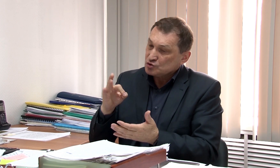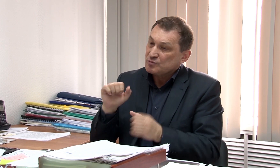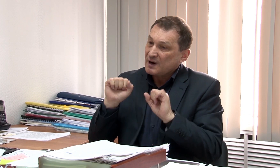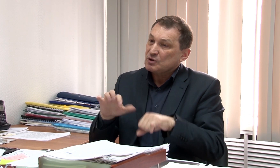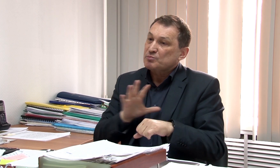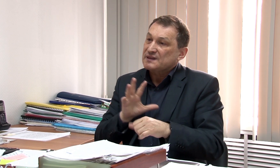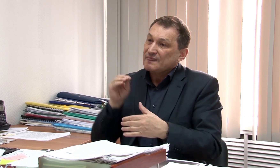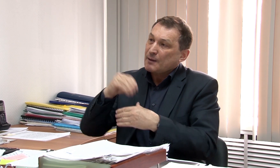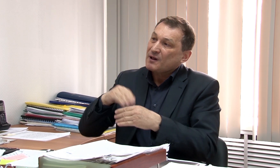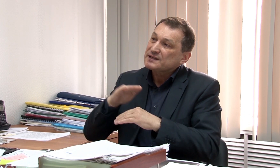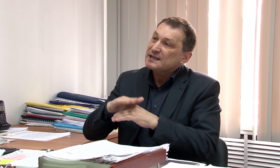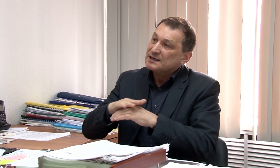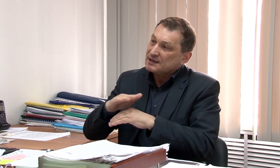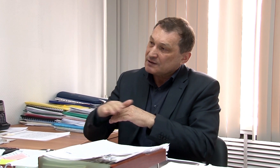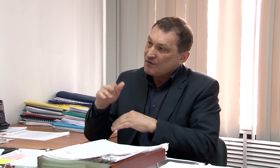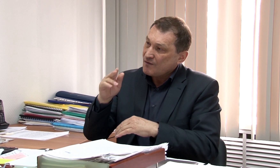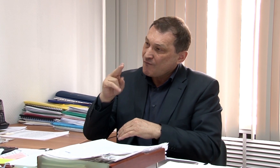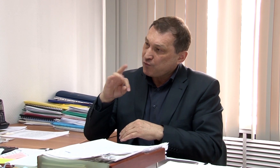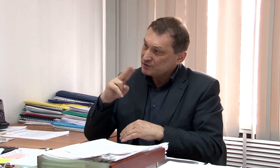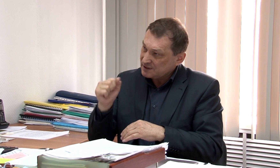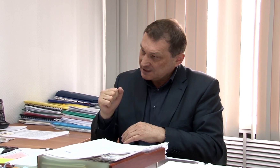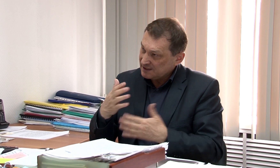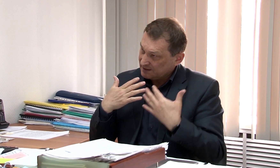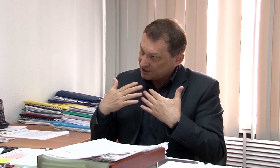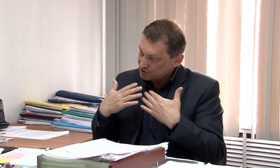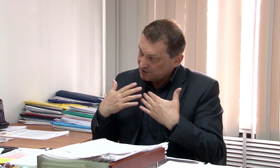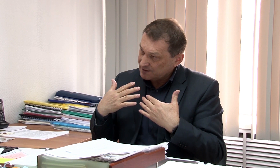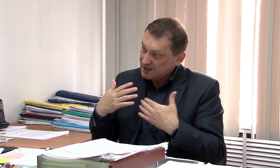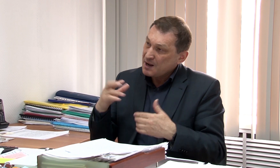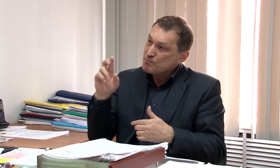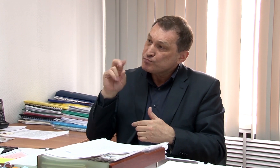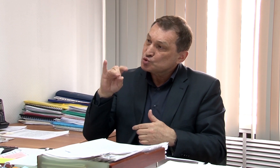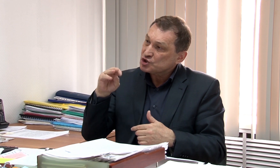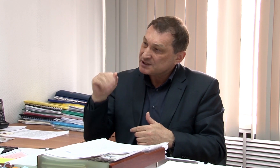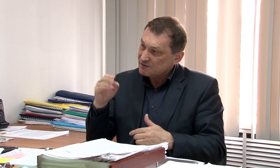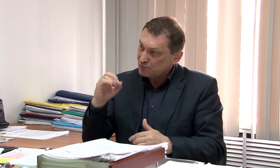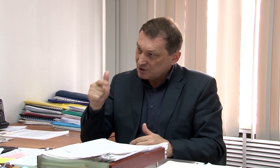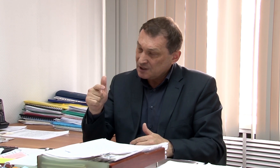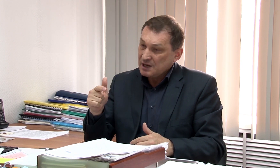чтобы обеспечивалось наполнение фонда нашего - бюджета ВОГ.